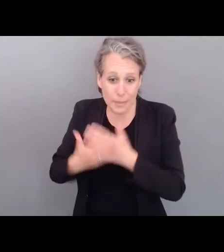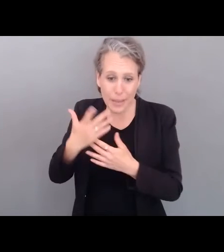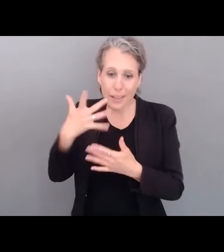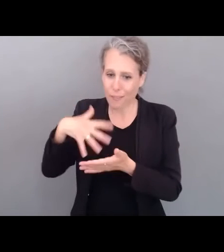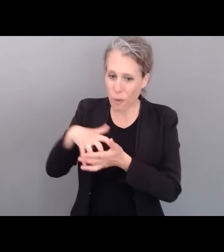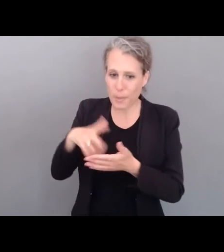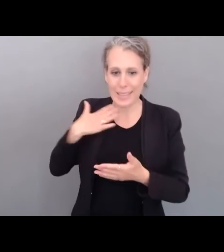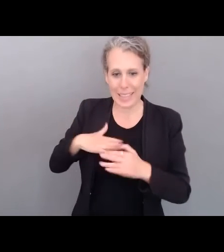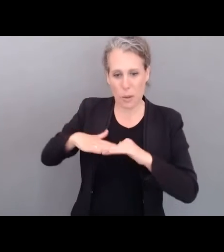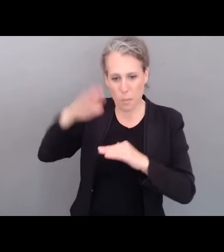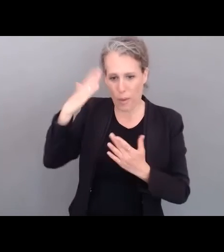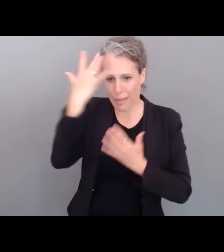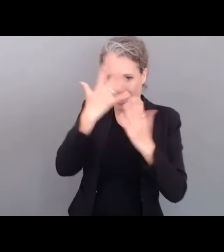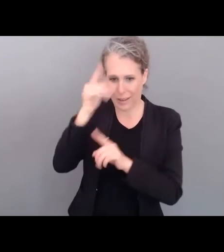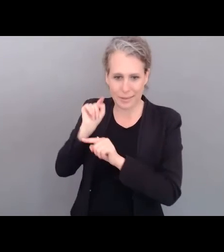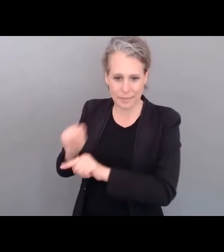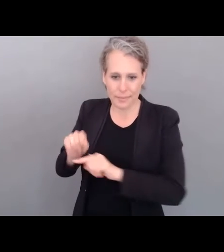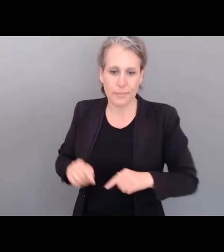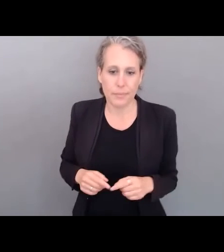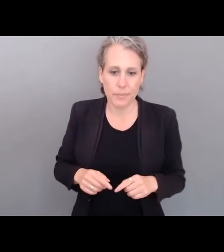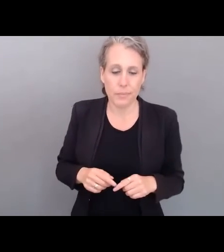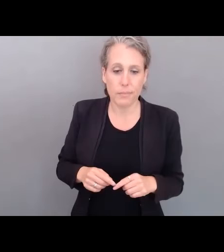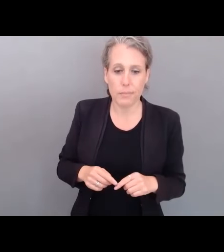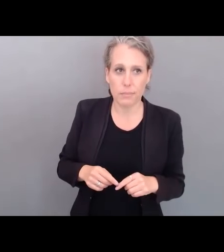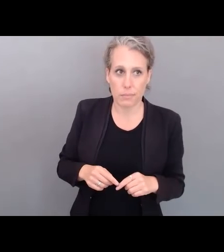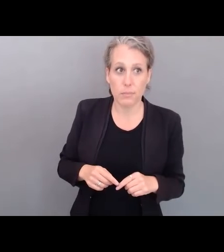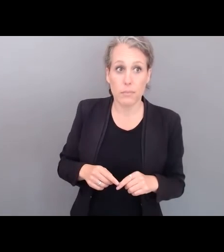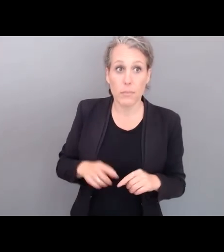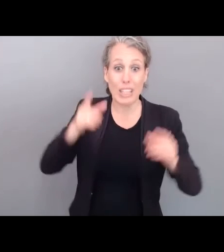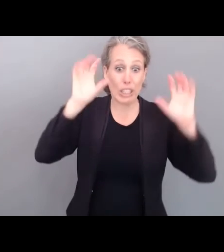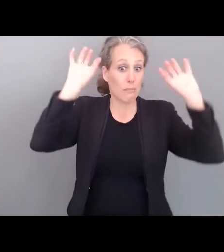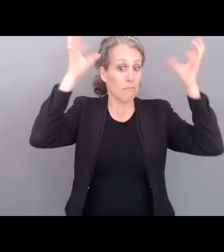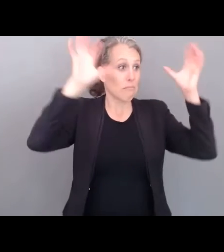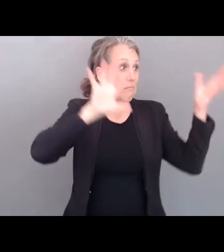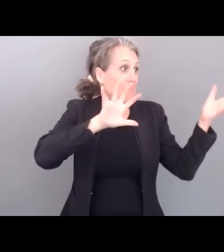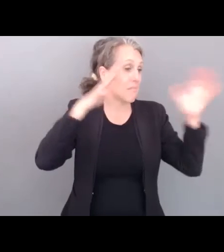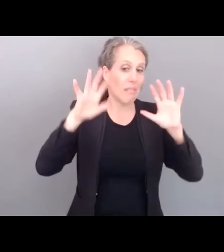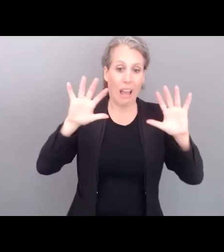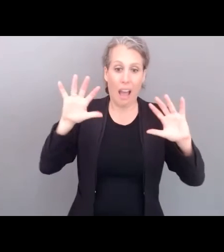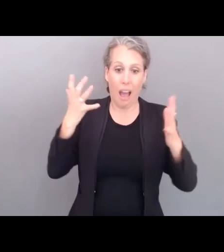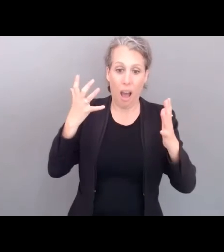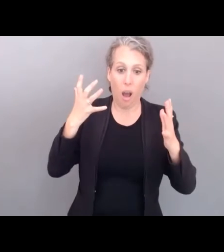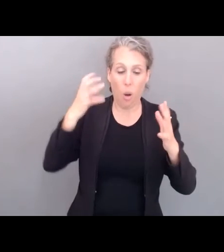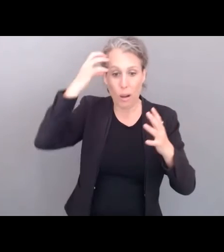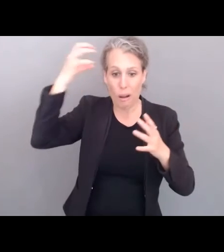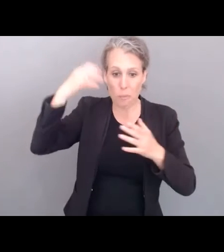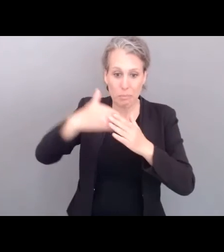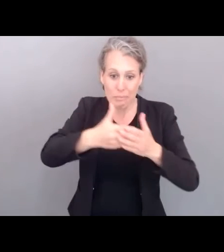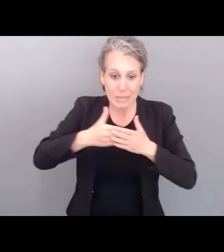queda atrás y las personas con discapacidad están expuestas a una consideración vulnerable. .